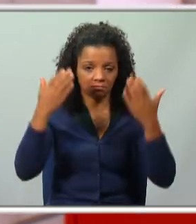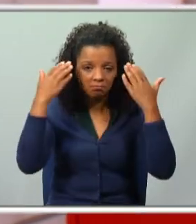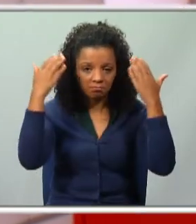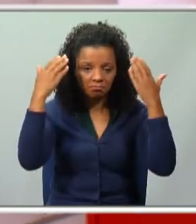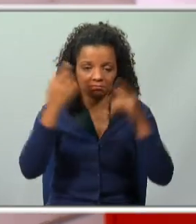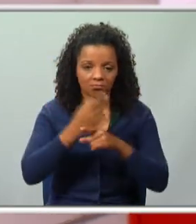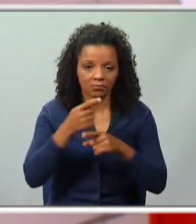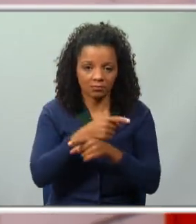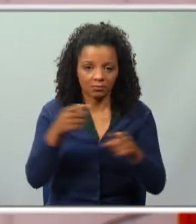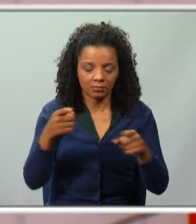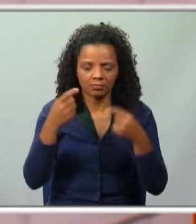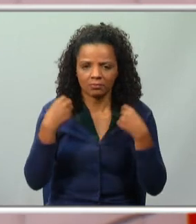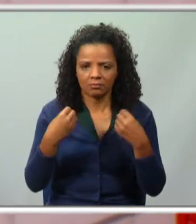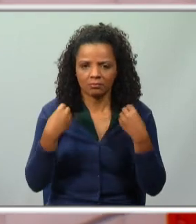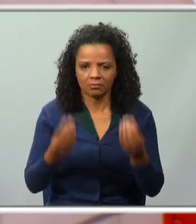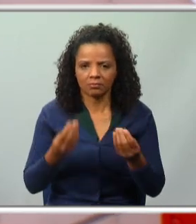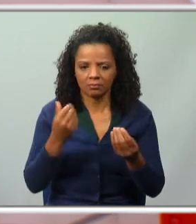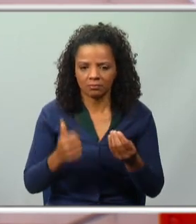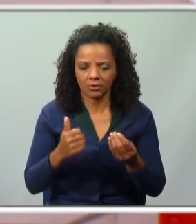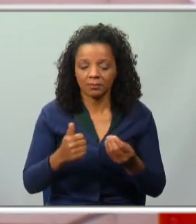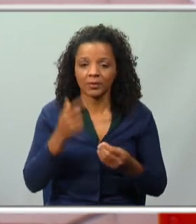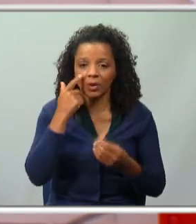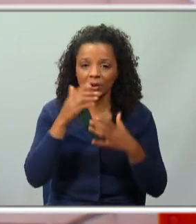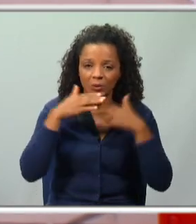estiveram muito muito parte não se esqueçam de sorrir e de fazer alguém 不是如果忘記微笑並讓某人